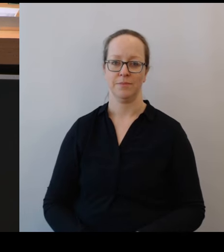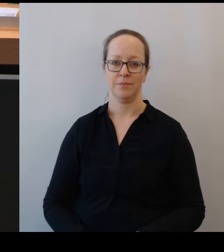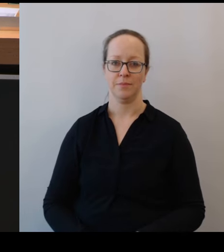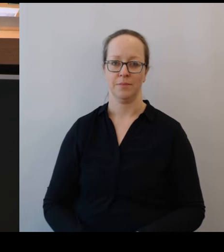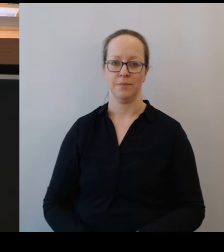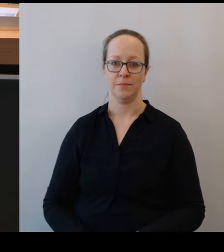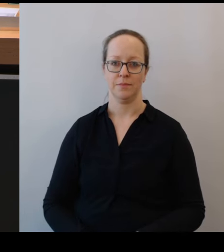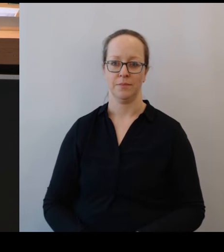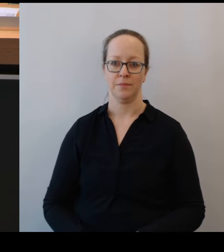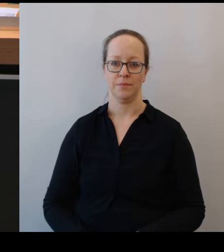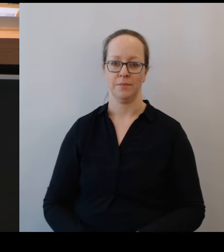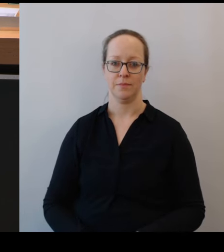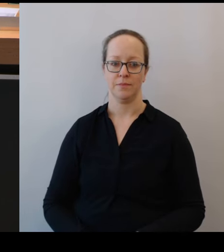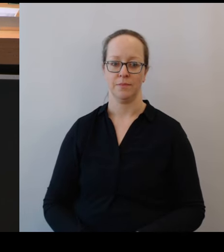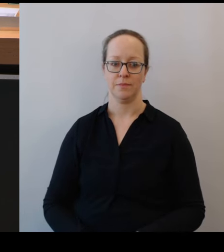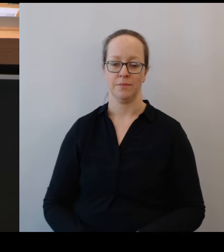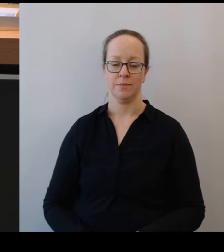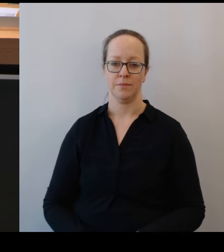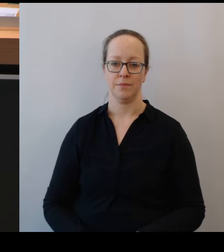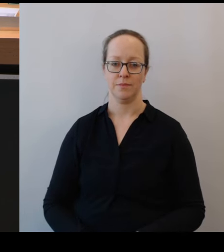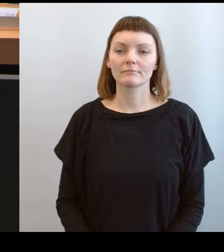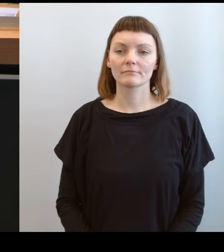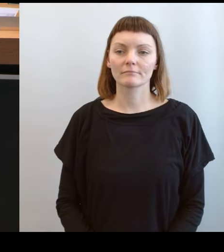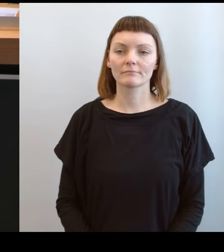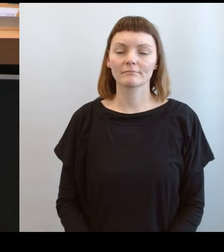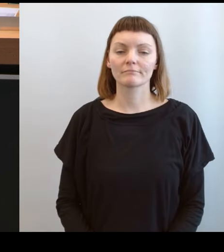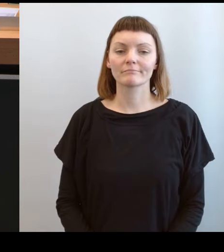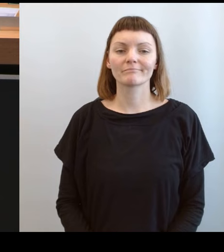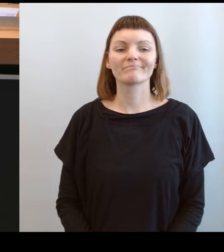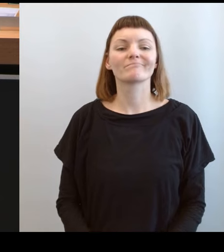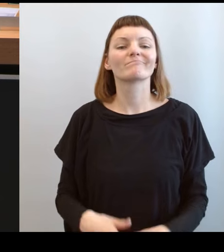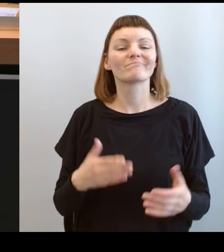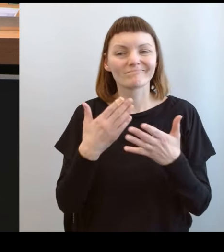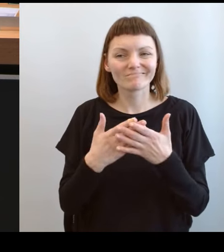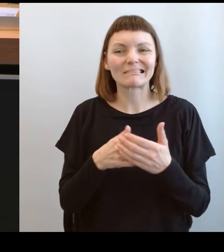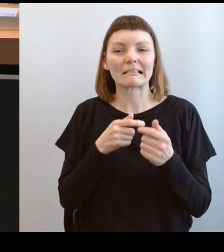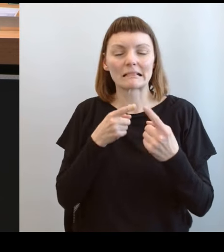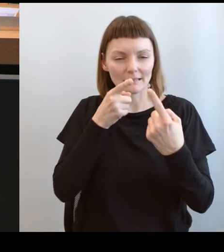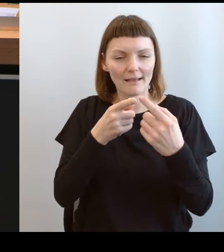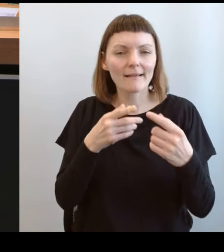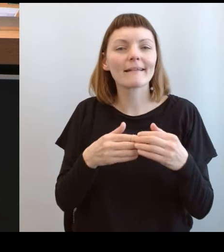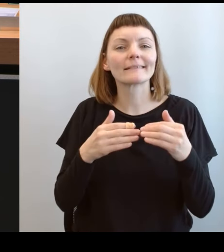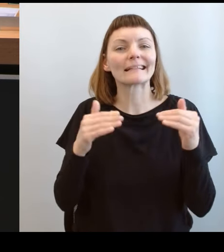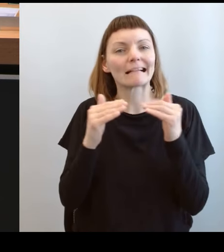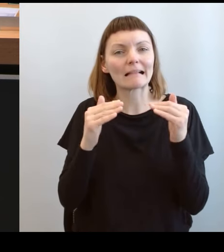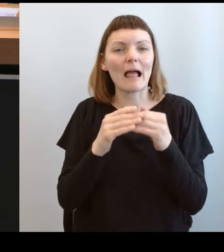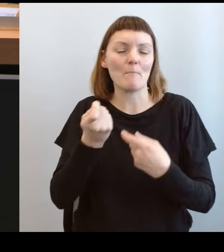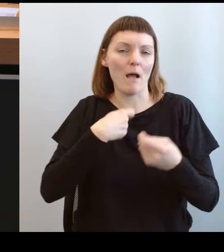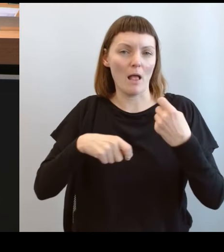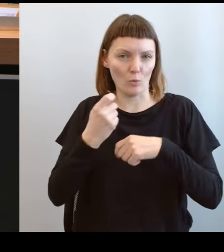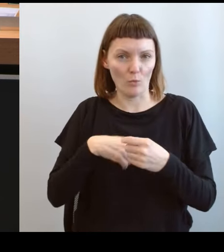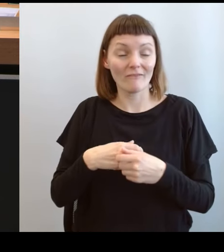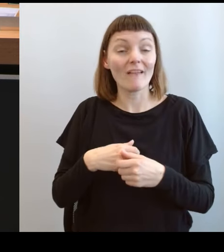Die Gleichbehandlung von privat und geschäftlich Reisenden ist angemessen, da auch beruflich Reisende die zahlreichen Angebote unserer Stadt nutzen.